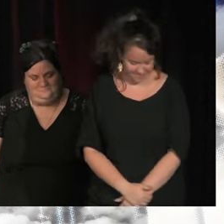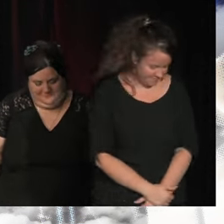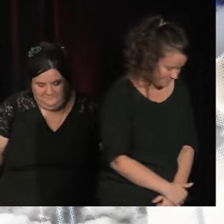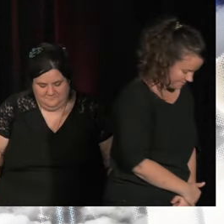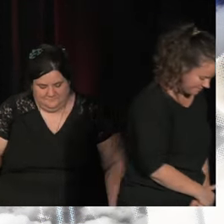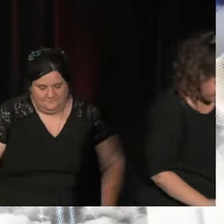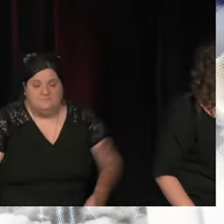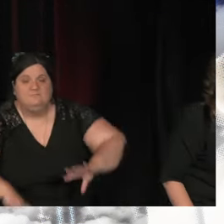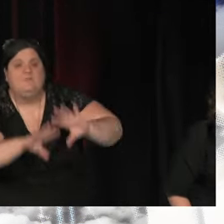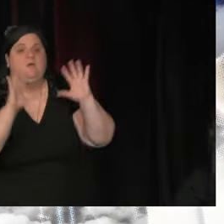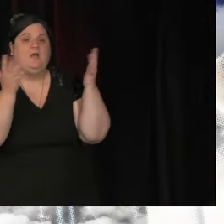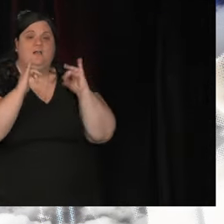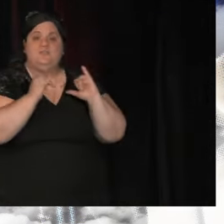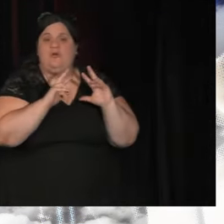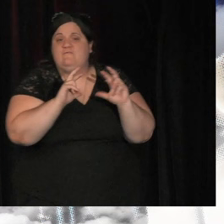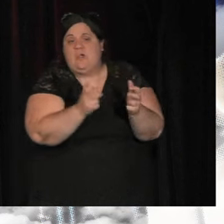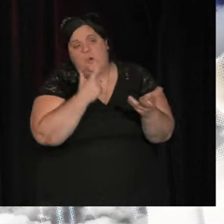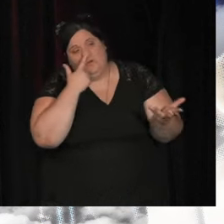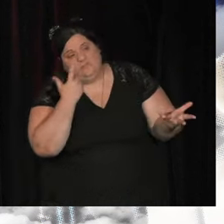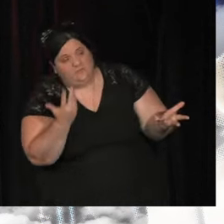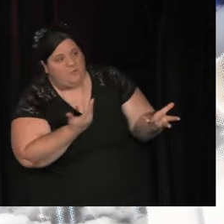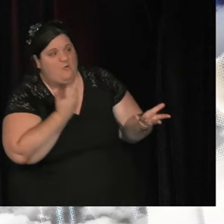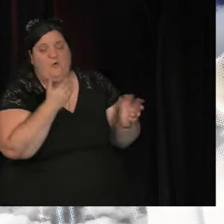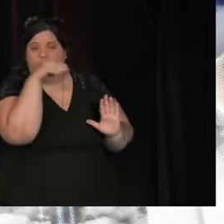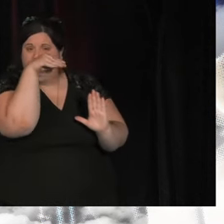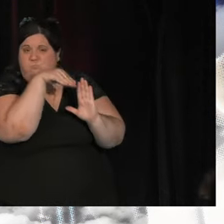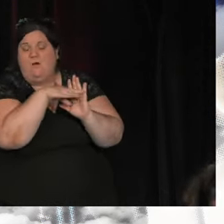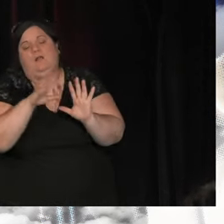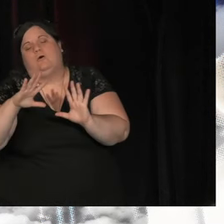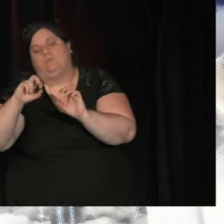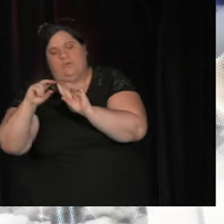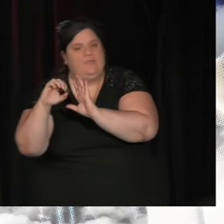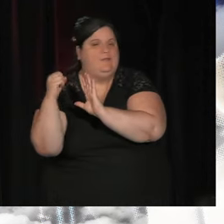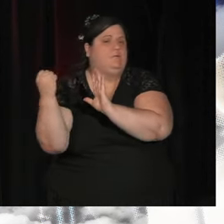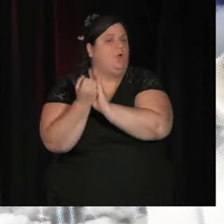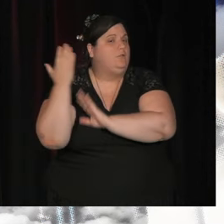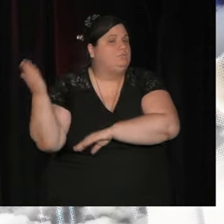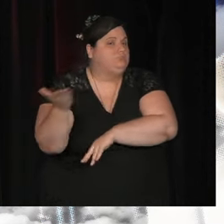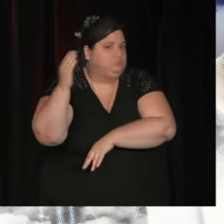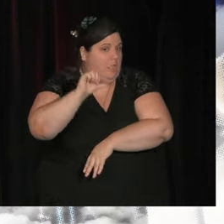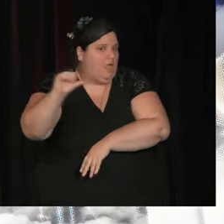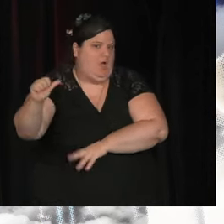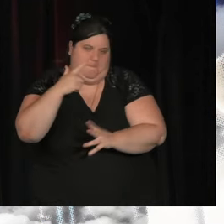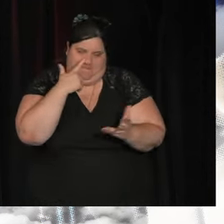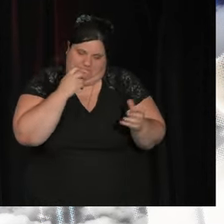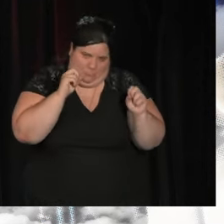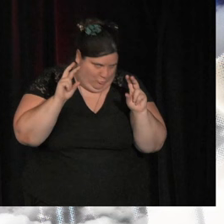Oui, d'un point de vue des gros AAA, il y a certainement un souci. Maintenant, il y a tellement de jeux qui sortent chaque jour, on a largement de quoi faire et de quoi s'occuper jusqu'à la nuit